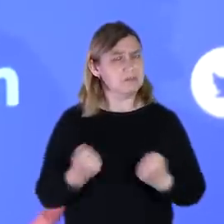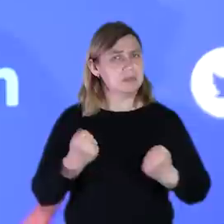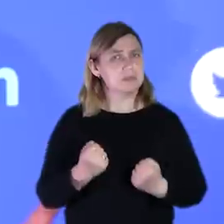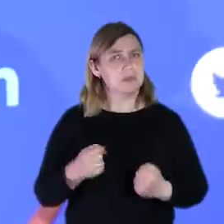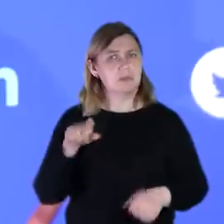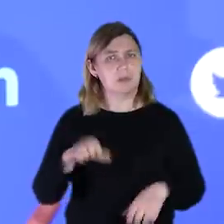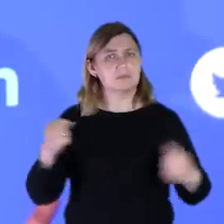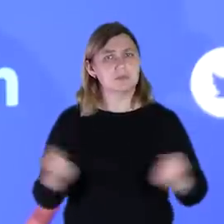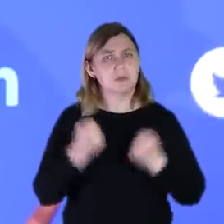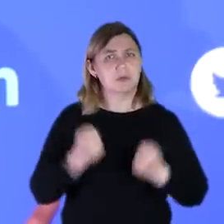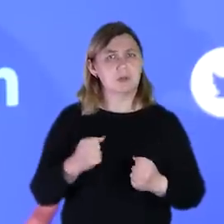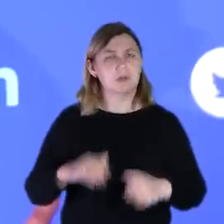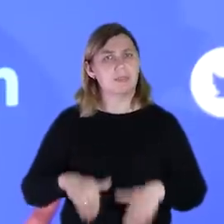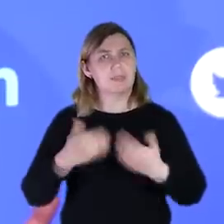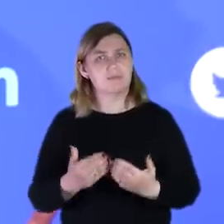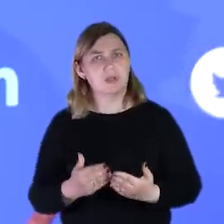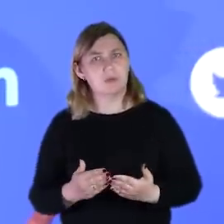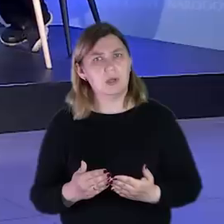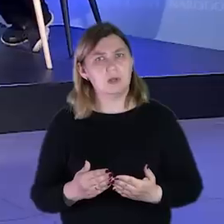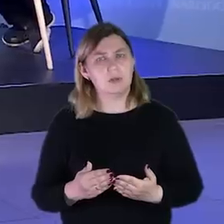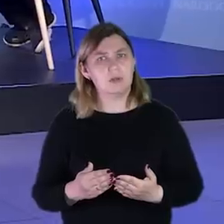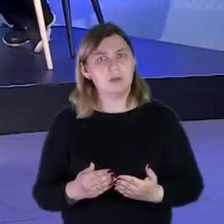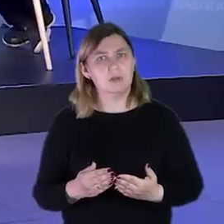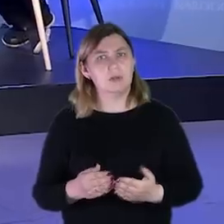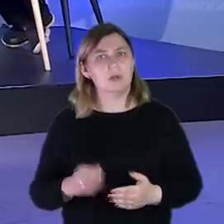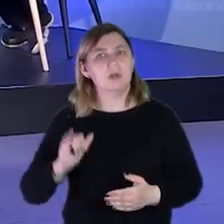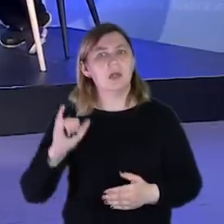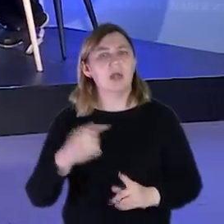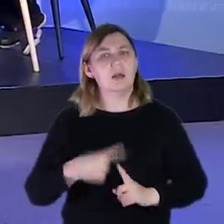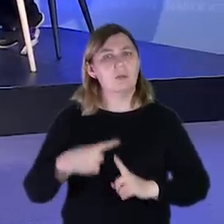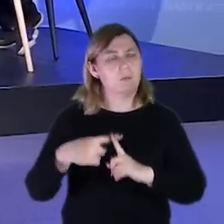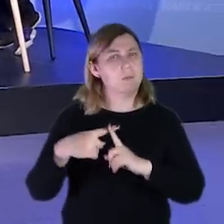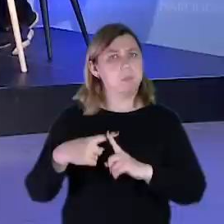Ta przebojowość zapewniała mu z jednej strony jakieś tam pozytywne rezultaty w pracy